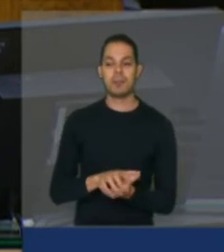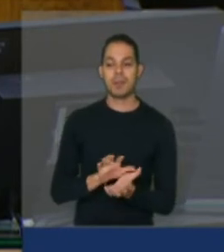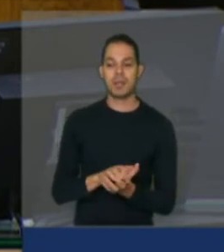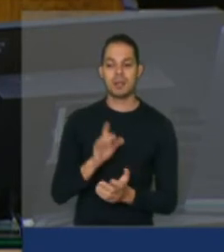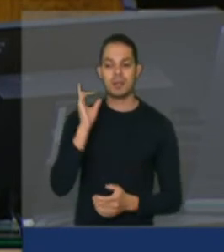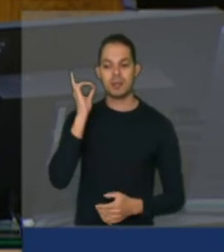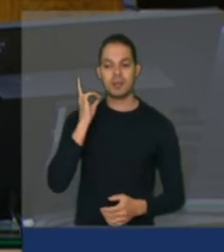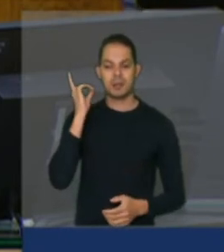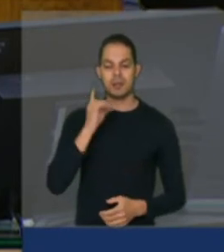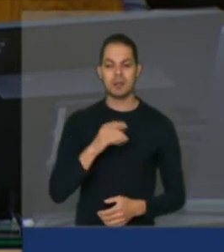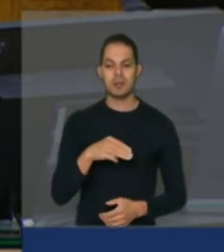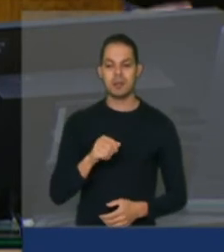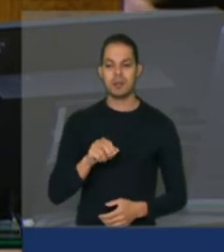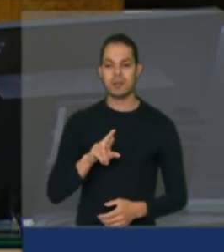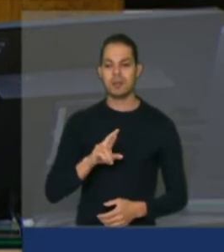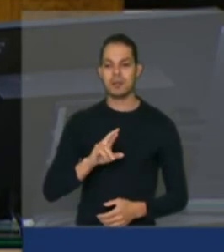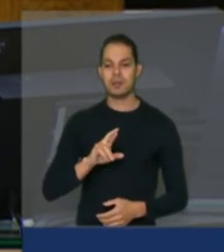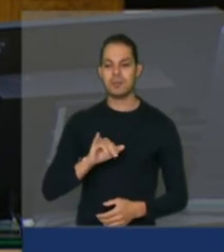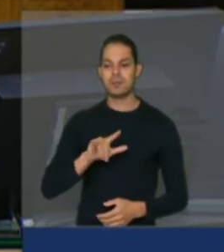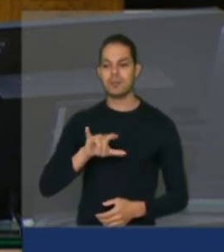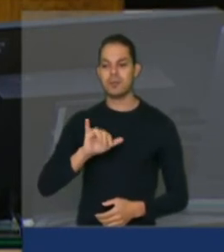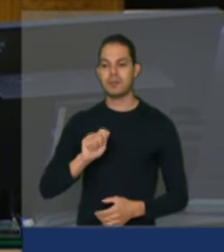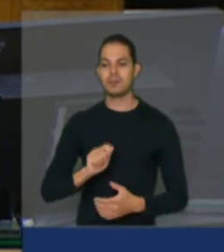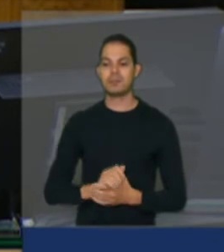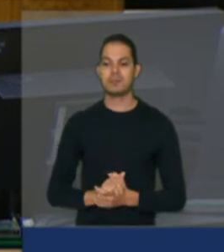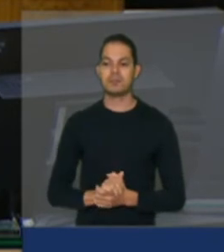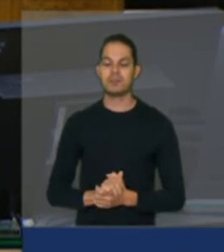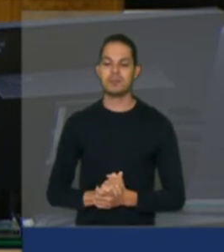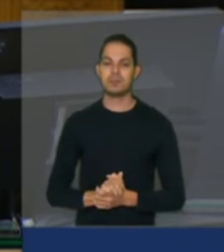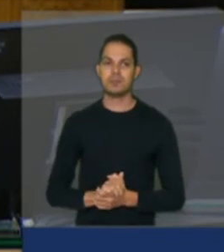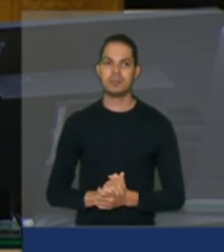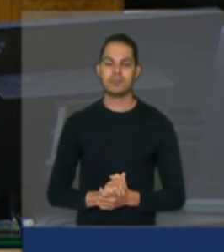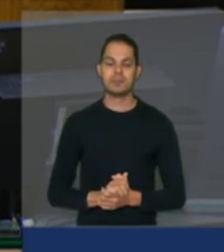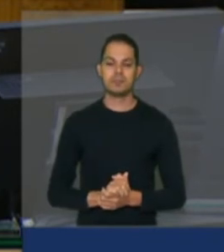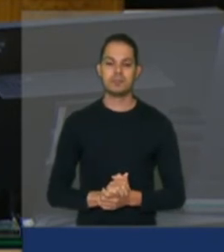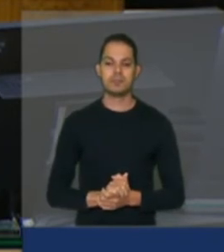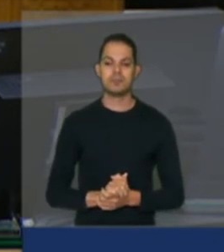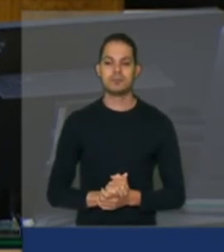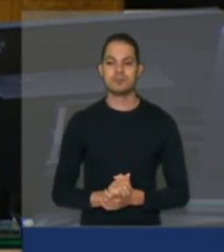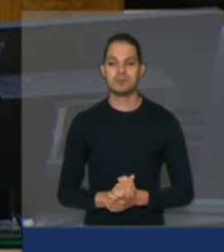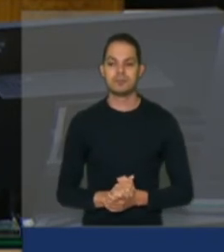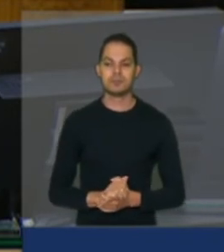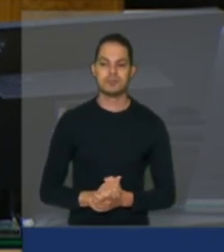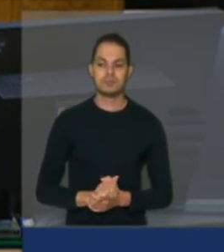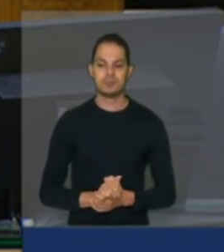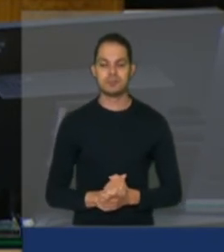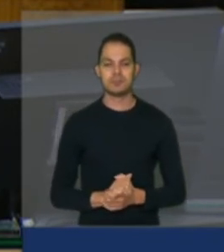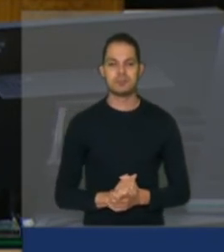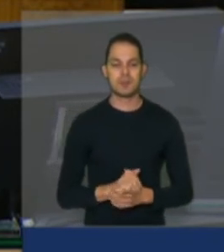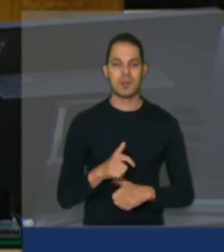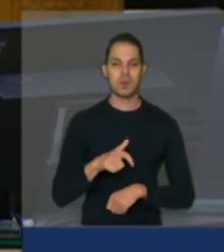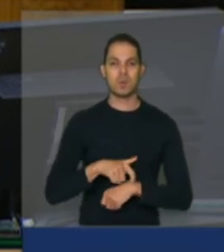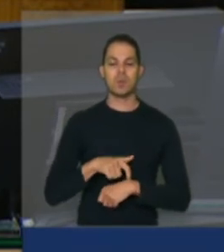É PERNAMBUCO COM A DEPUTADA MARÍLIA ARRAES. TEM VOSSA EXCELÊNCIA O TEMPO REGIMENTAL DE TRÊS MINUTOS. DEPUTADA